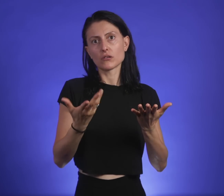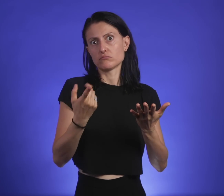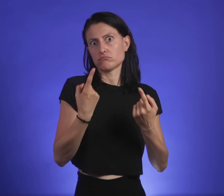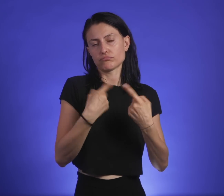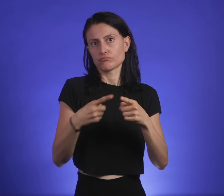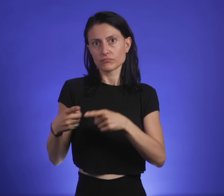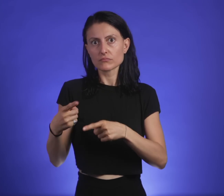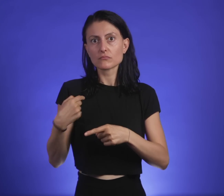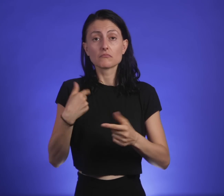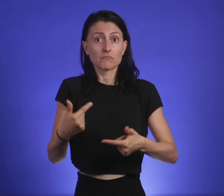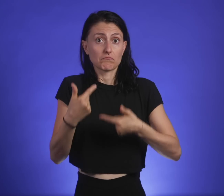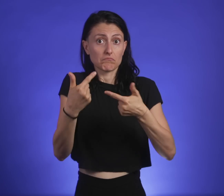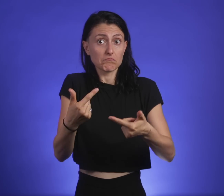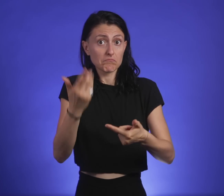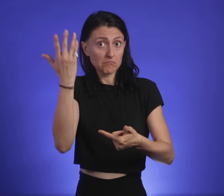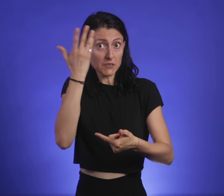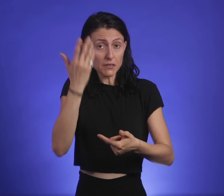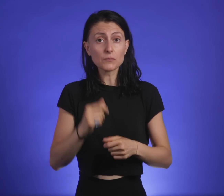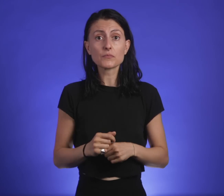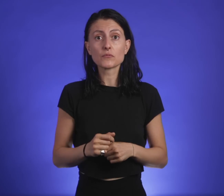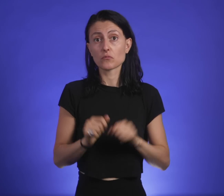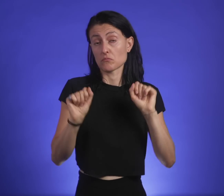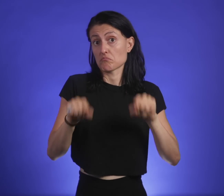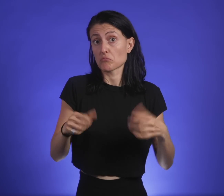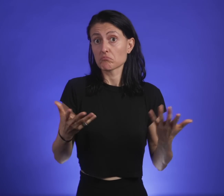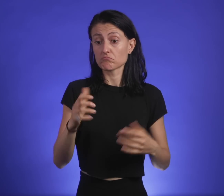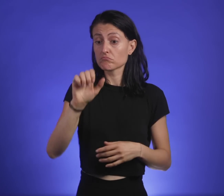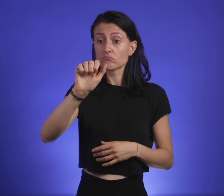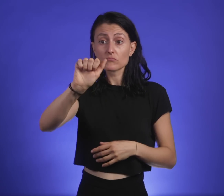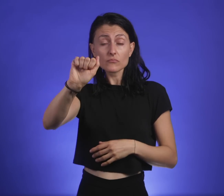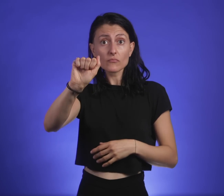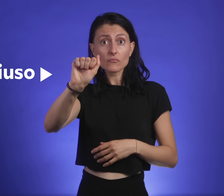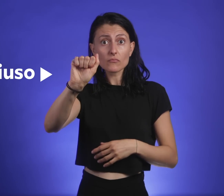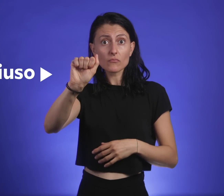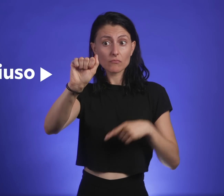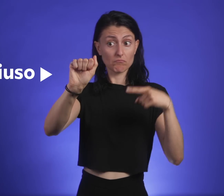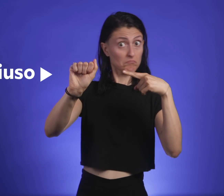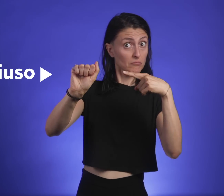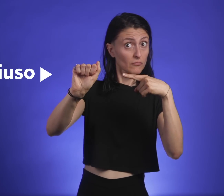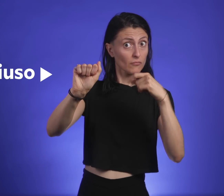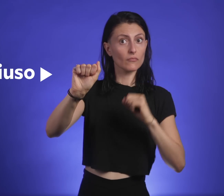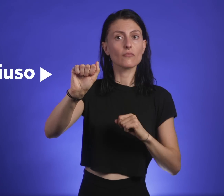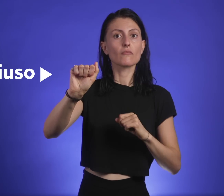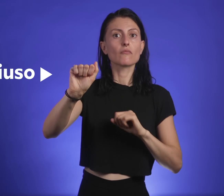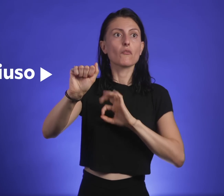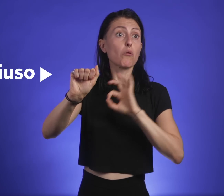Beh, può essere per esempio un pugno chiuso